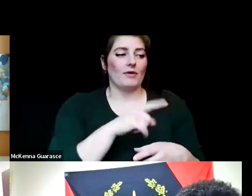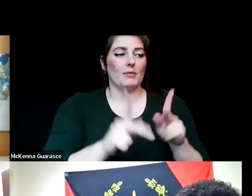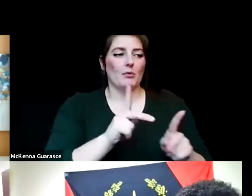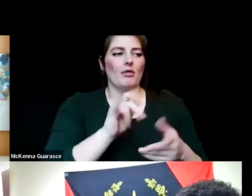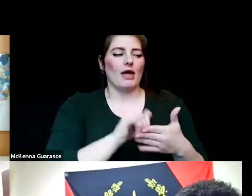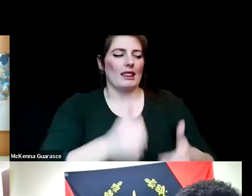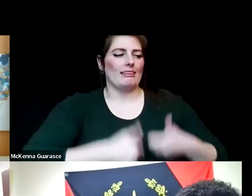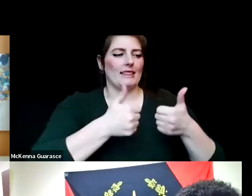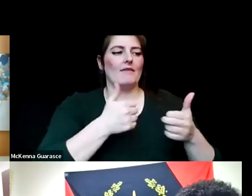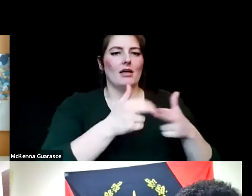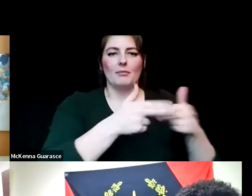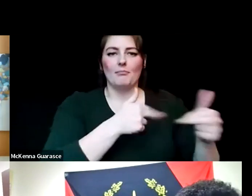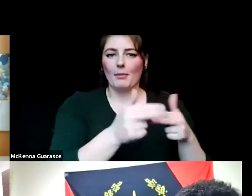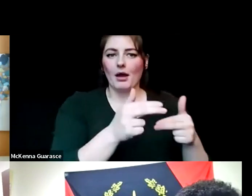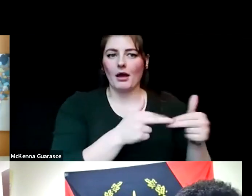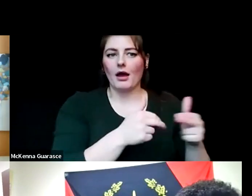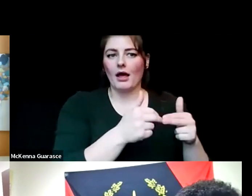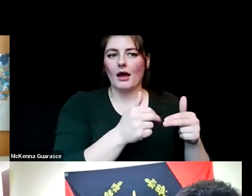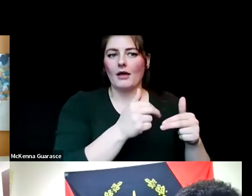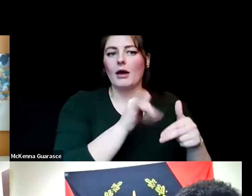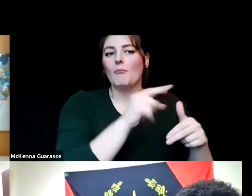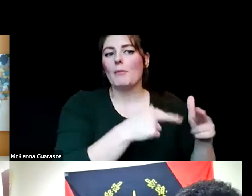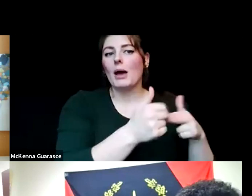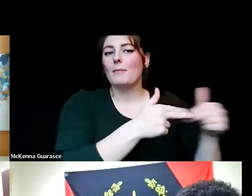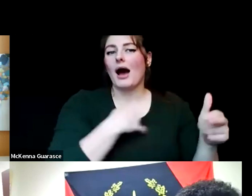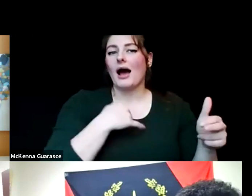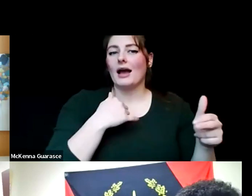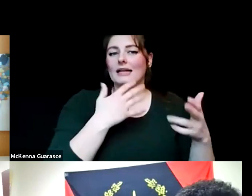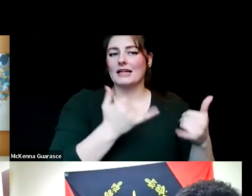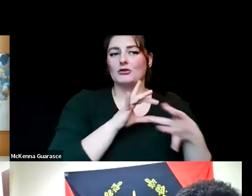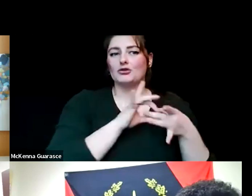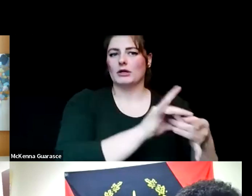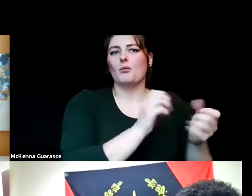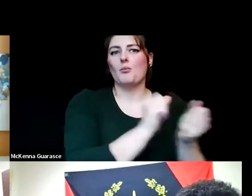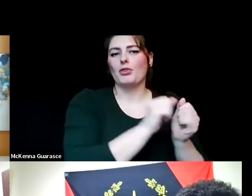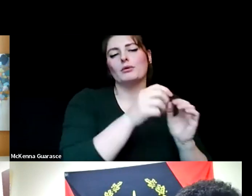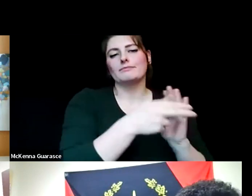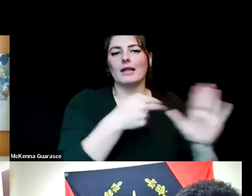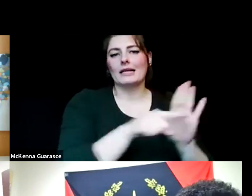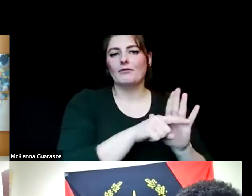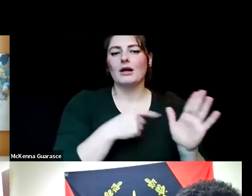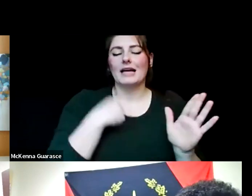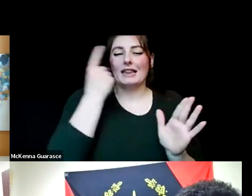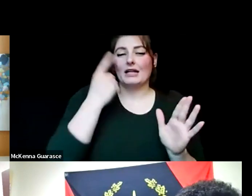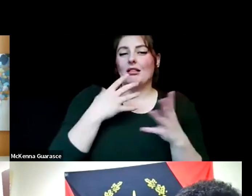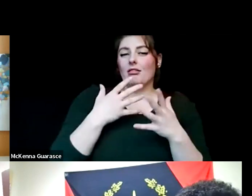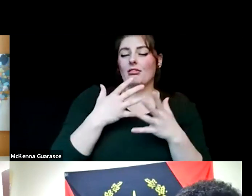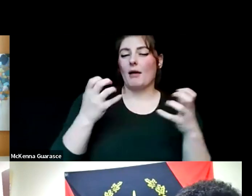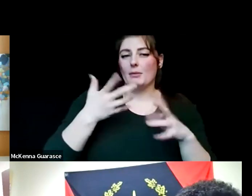Creo que todavía hay una muy mala interpretación de esos aspectos legales y esa es una de las razones